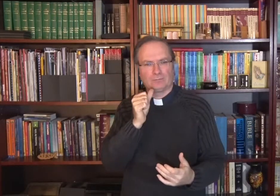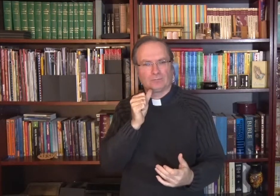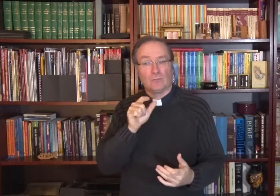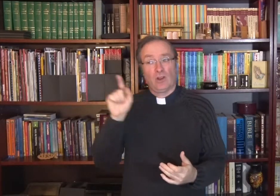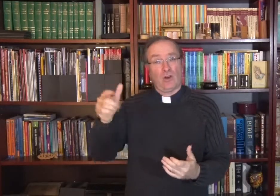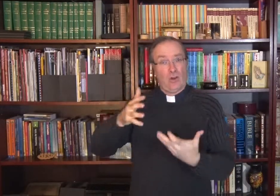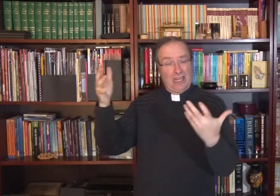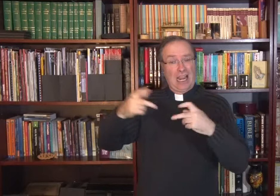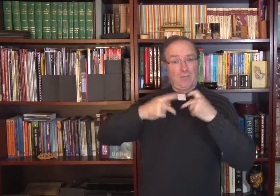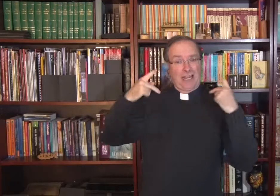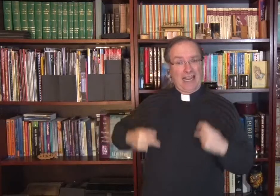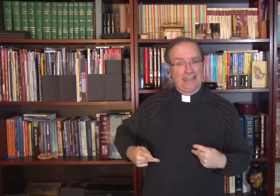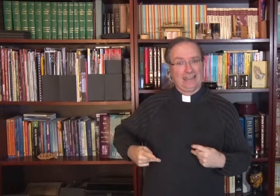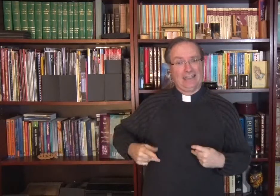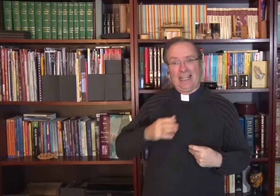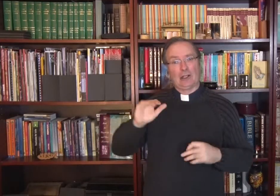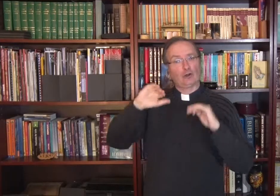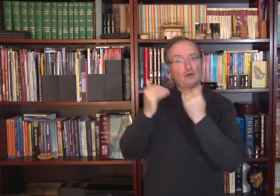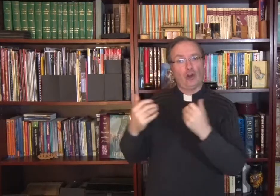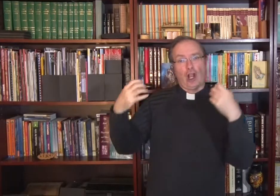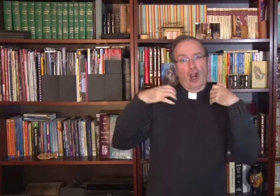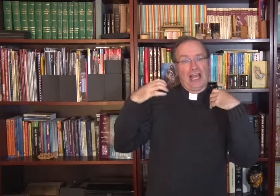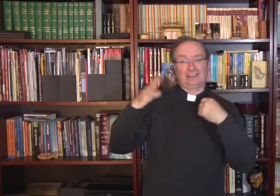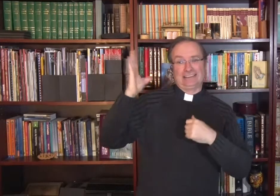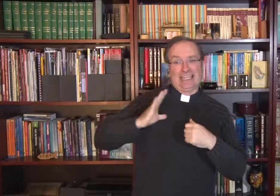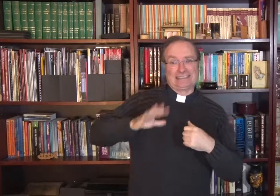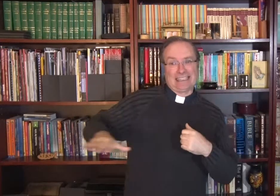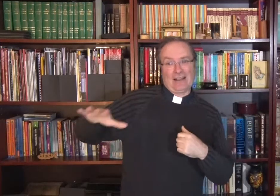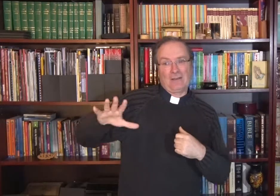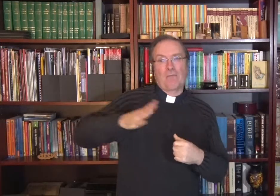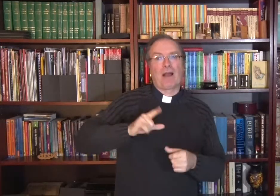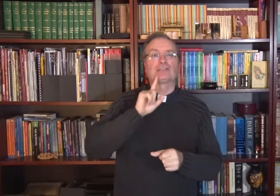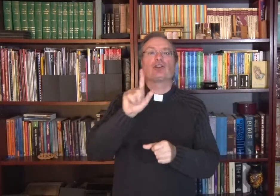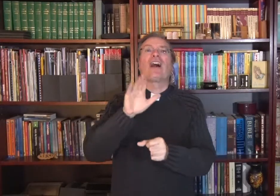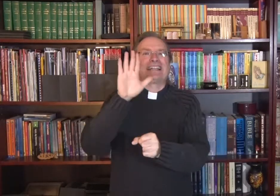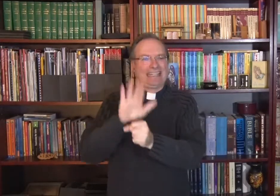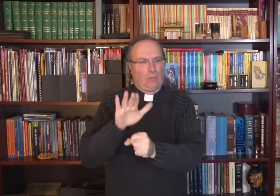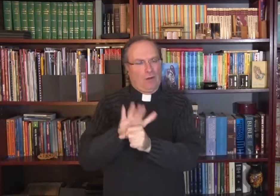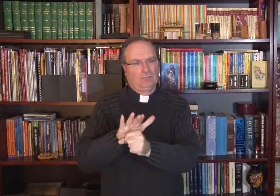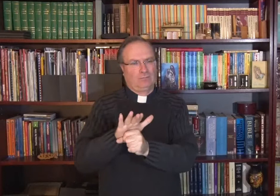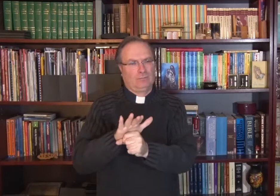Le grand-prêtre et tout le collège des anciens m’en sont témoins,